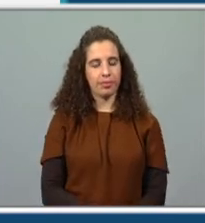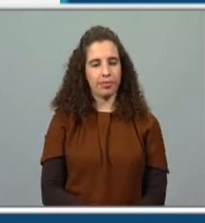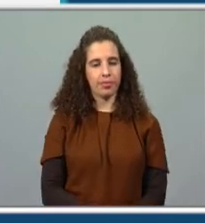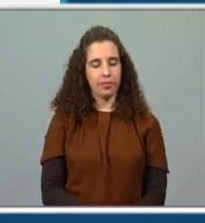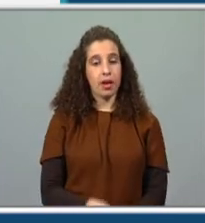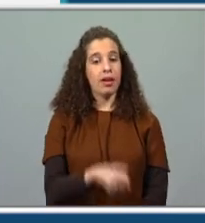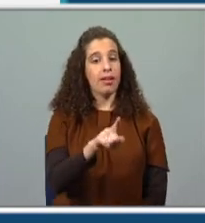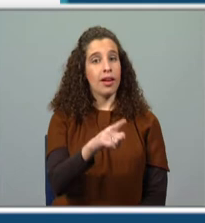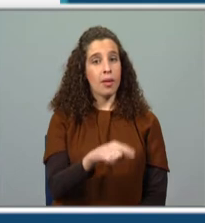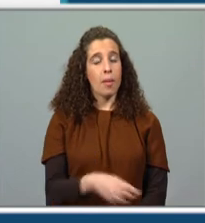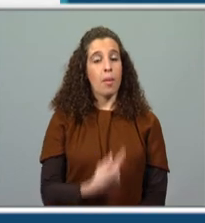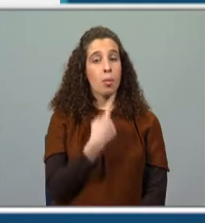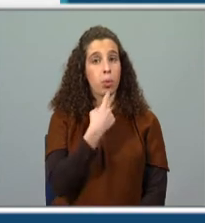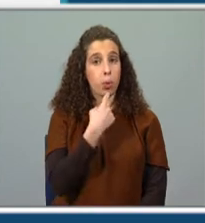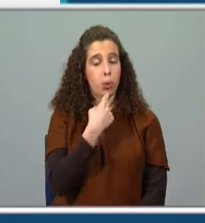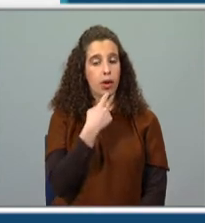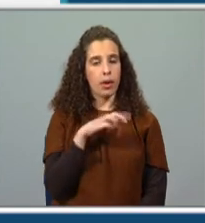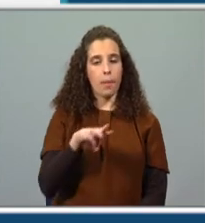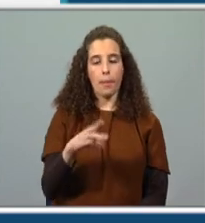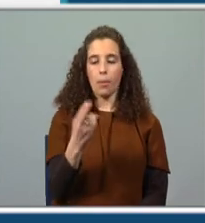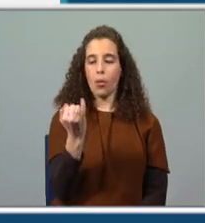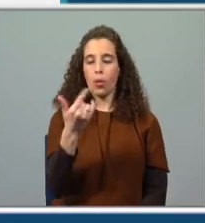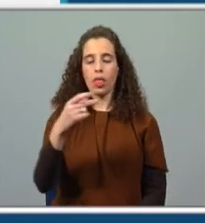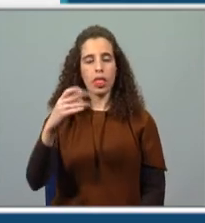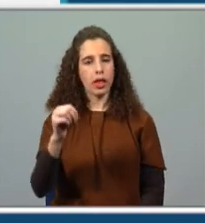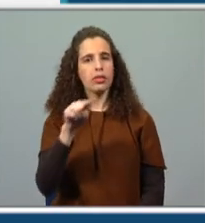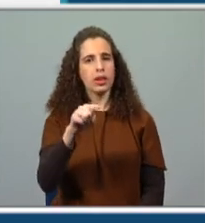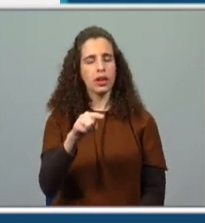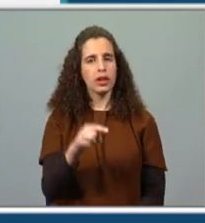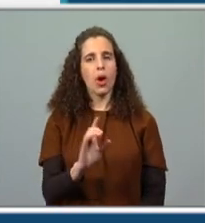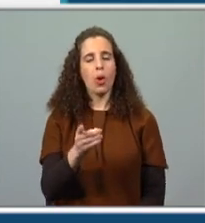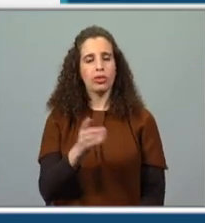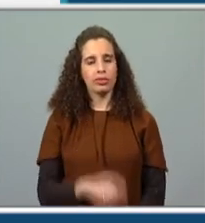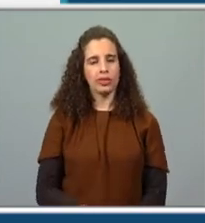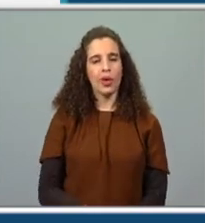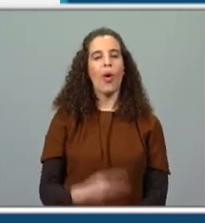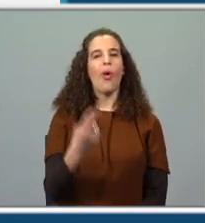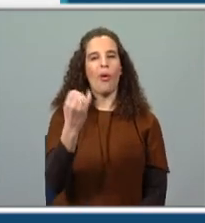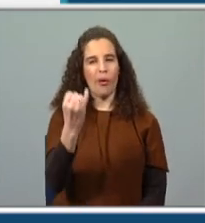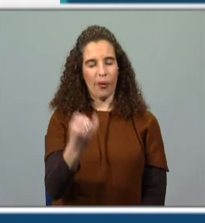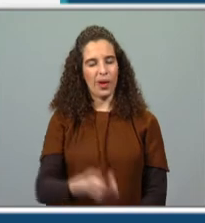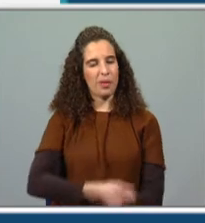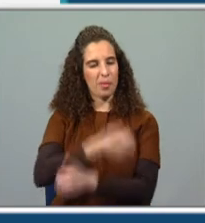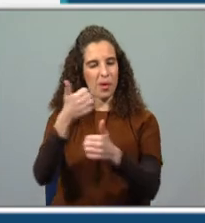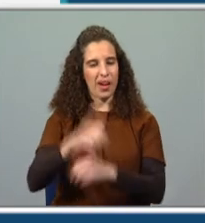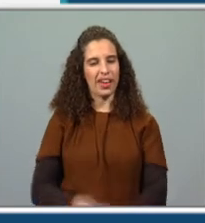muitas Qual é o ditongo ui voa 許多什麼是雙元音 ui fly